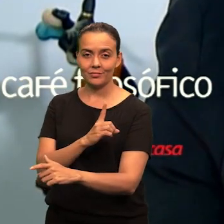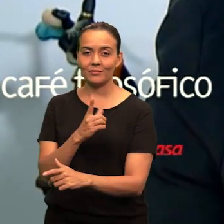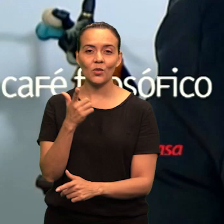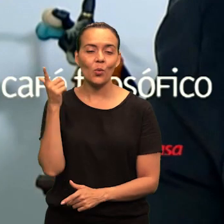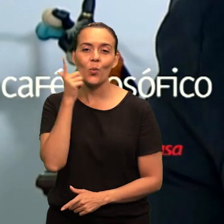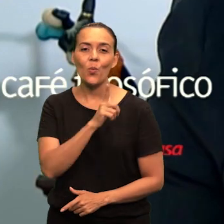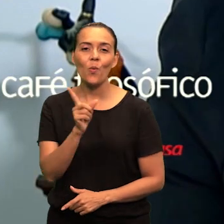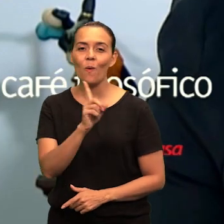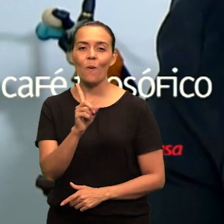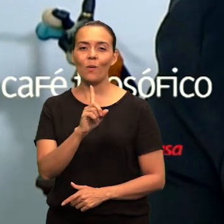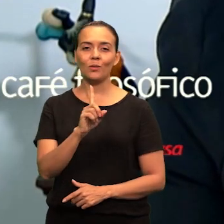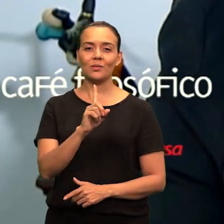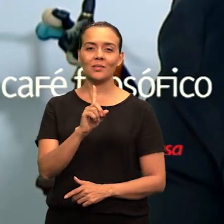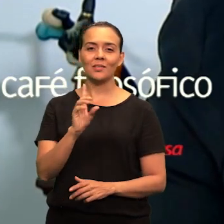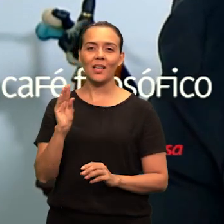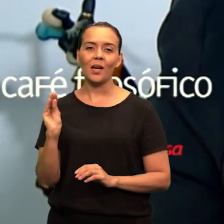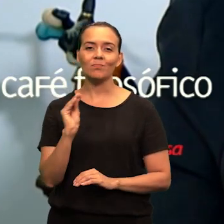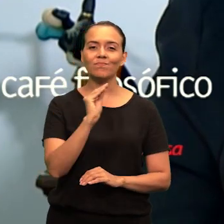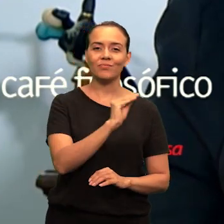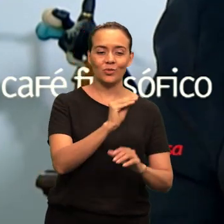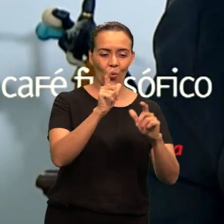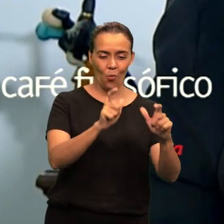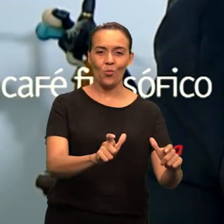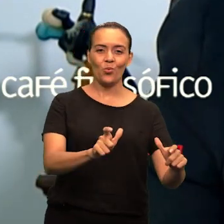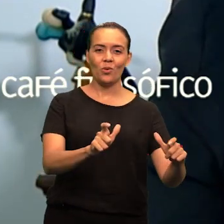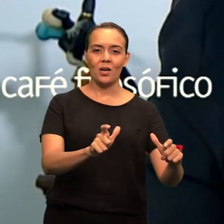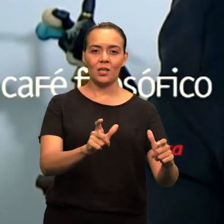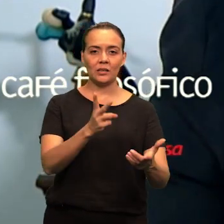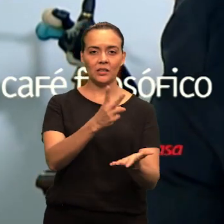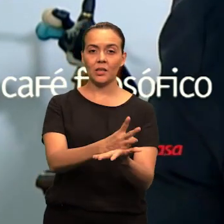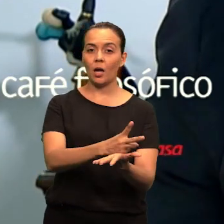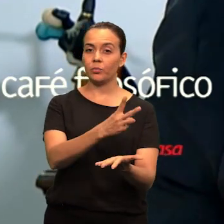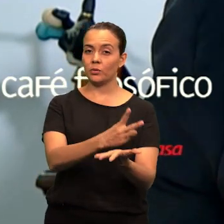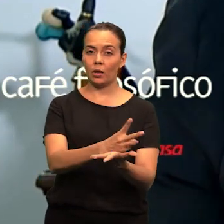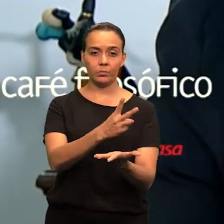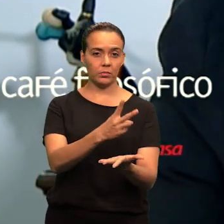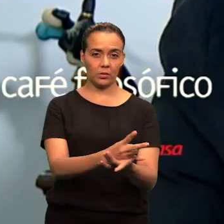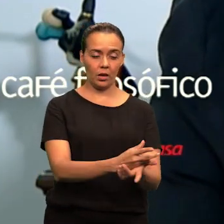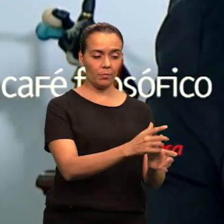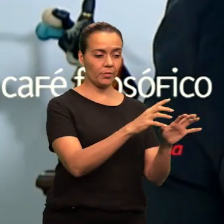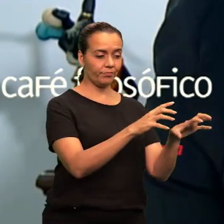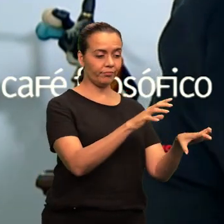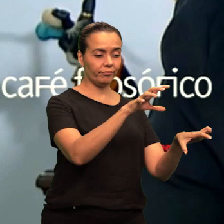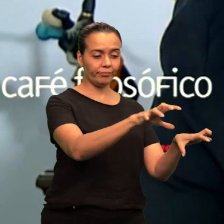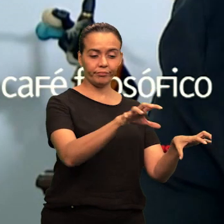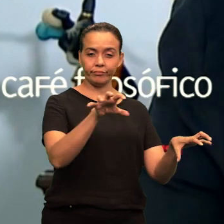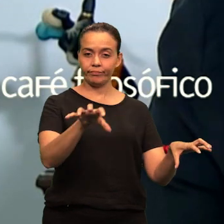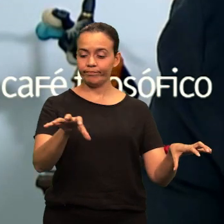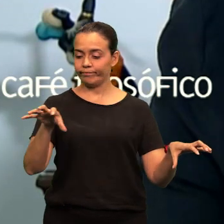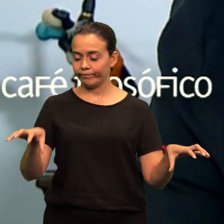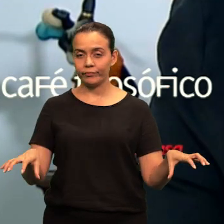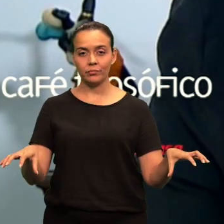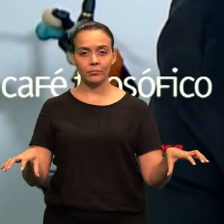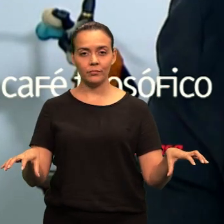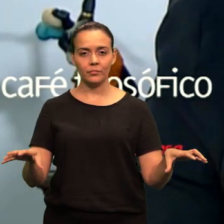ou os lugares da objetificação, ou o lugar dos objetos de ódio, daqueles que foram construídos como objetos.